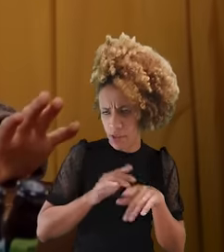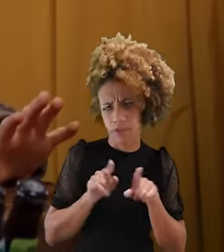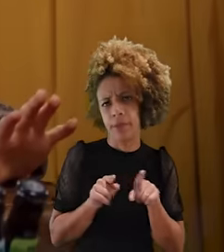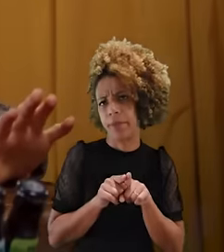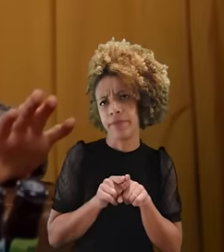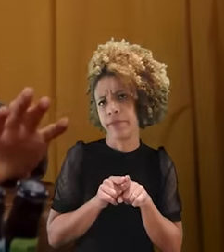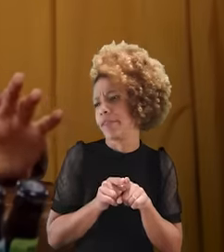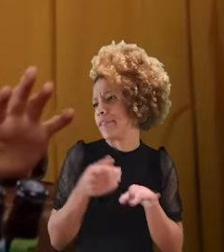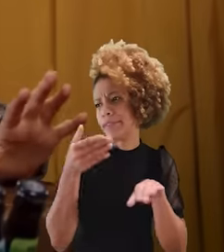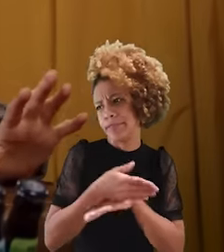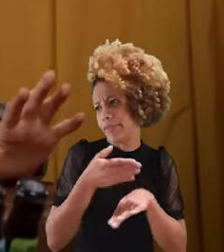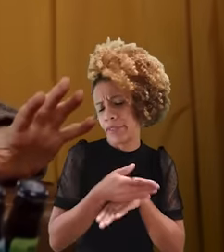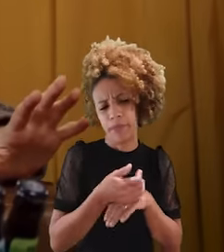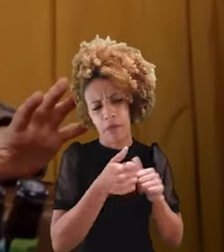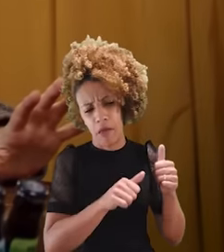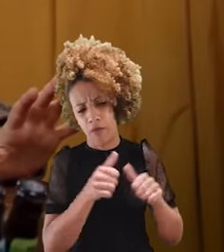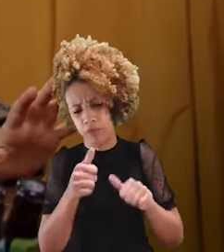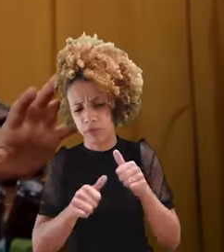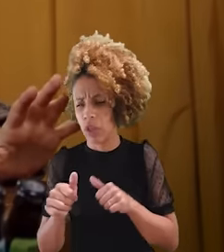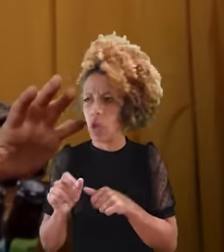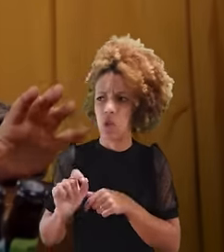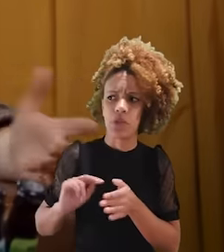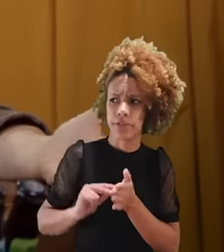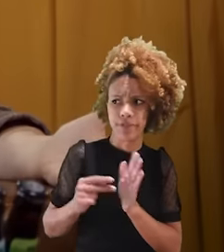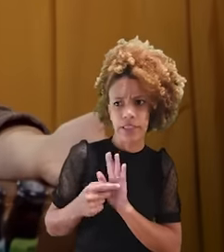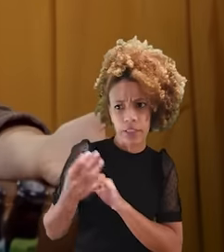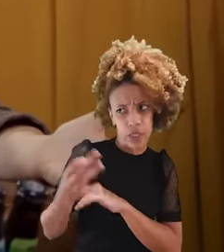eu est sempre querendo analisar da melhor maneira possível não quer dizer que eu acerte sempre sou